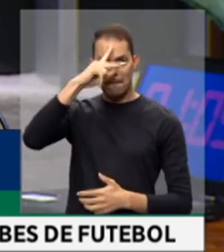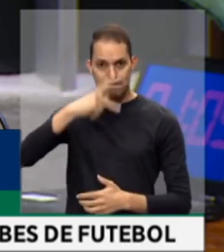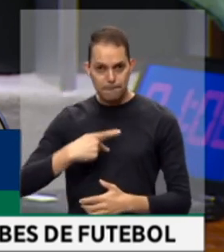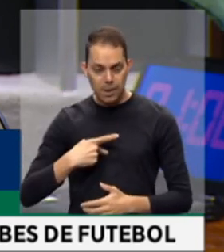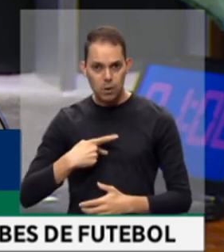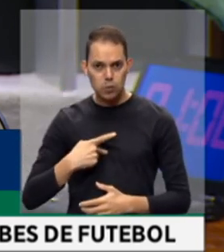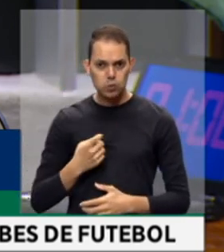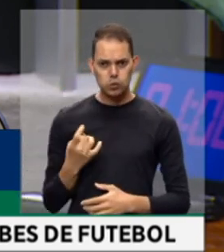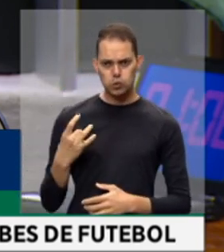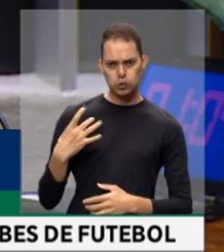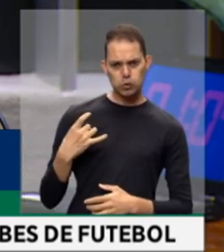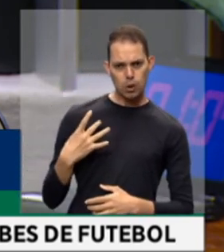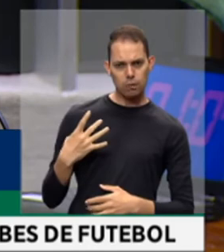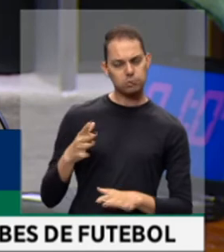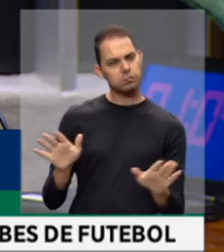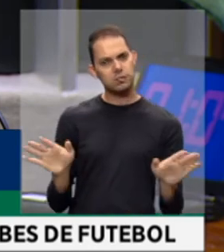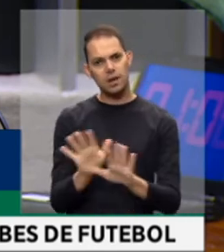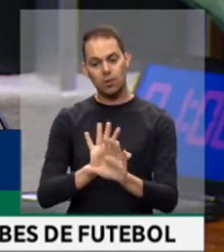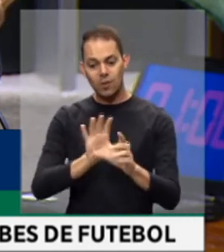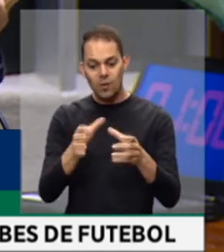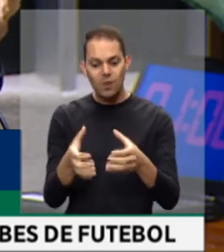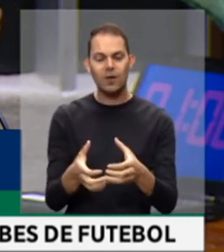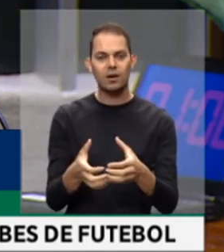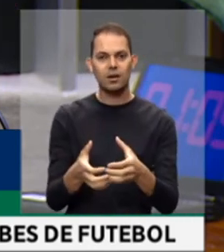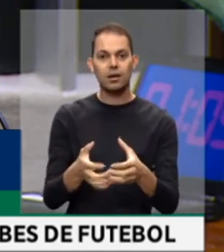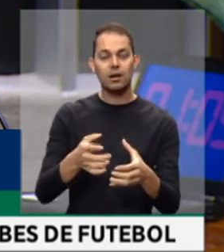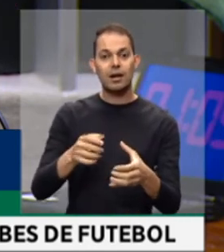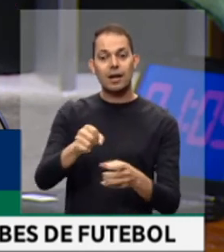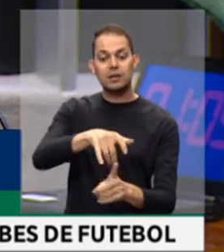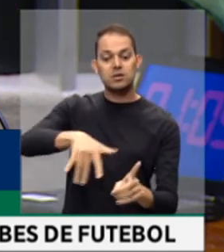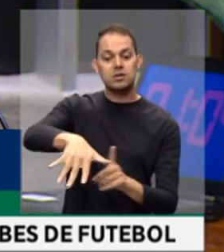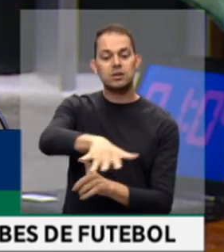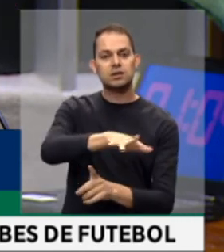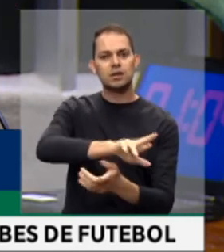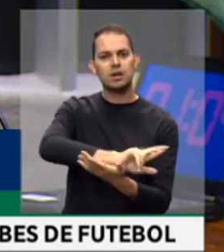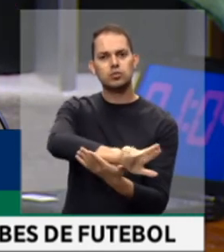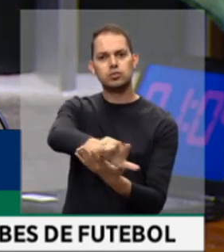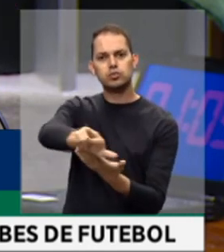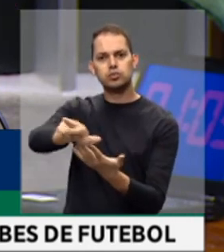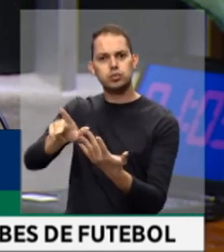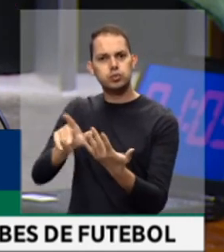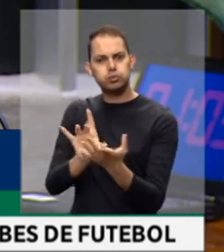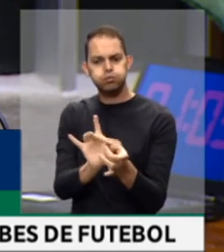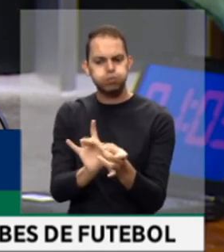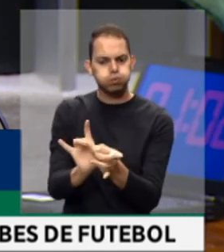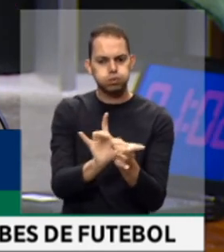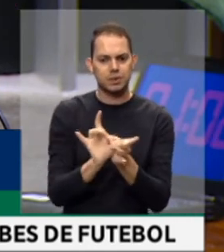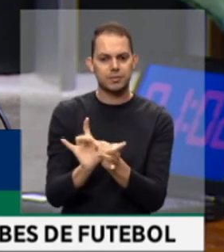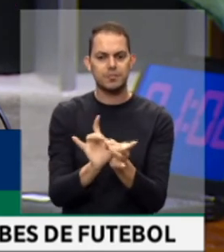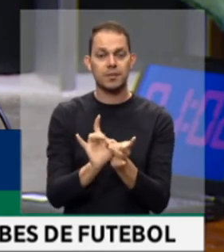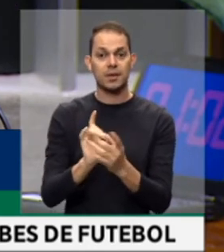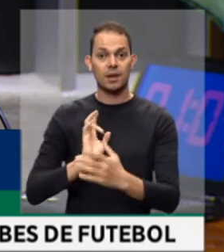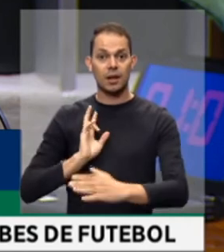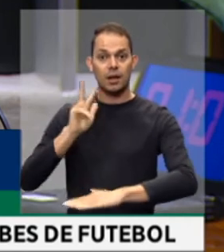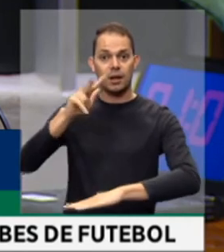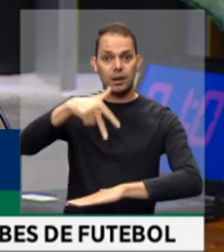TODA A HUMANIDADE. NO ENTANTO... ESSE É UM SONHO MEU QUE NÃO É SÓ MEU É COLETIVO. MAS NÓS VIVEMOS UMA SOCIEDADE PLURAL. QUANDO EU